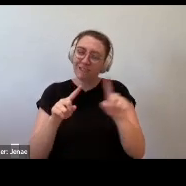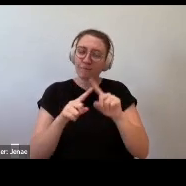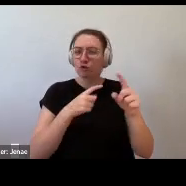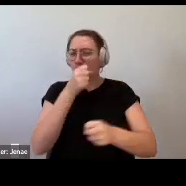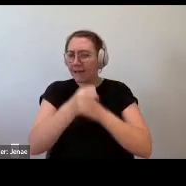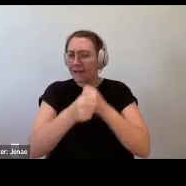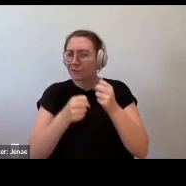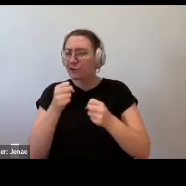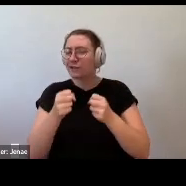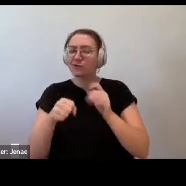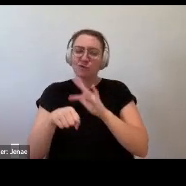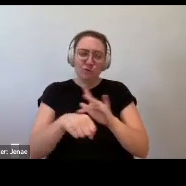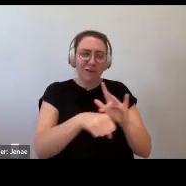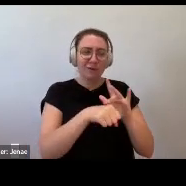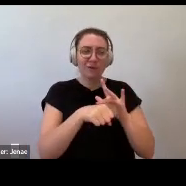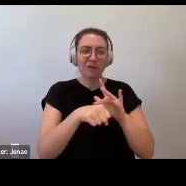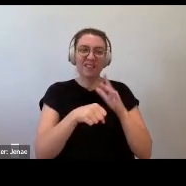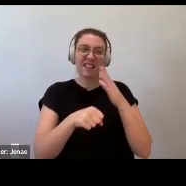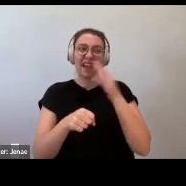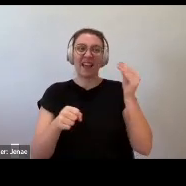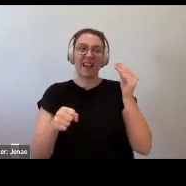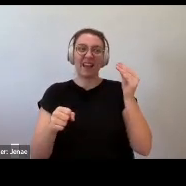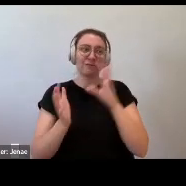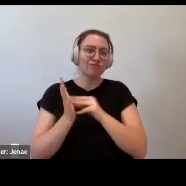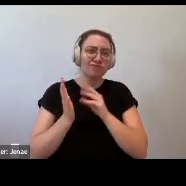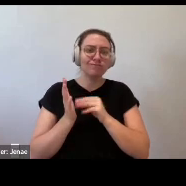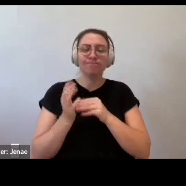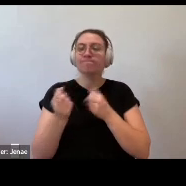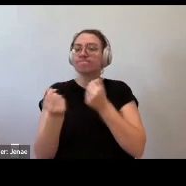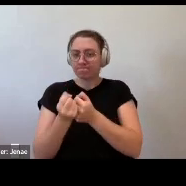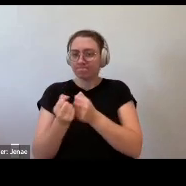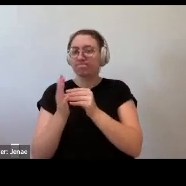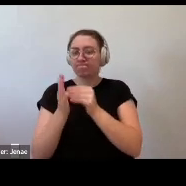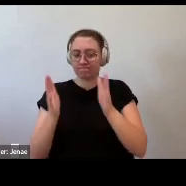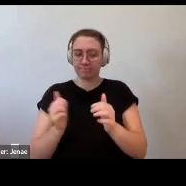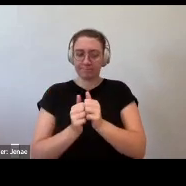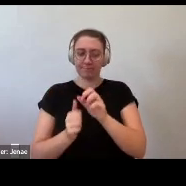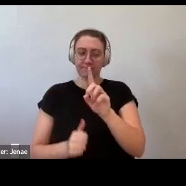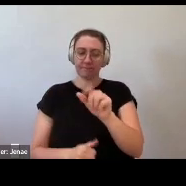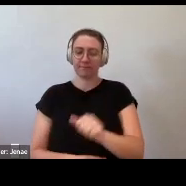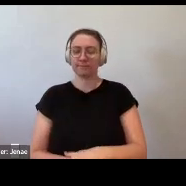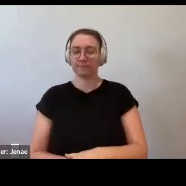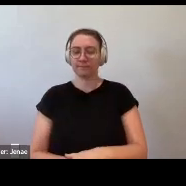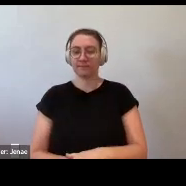recursos y perspectivas eficaces para apoyar a los estudiantes con discapacidades. Esperamos que, al compartir